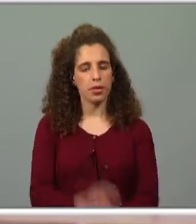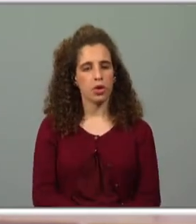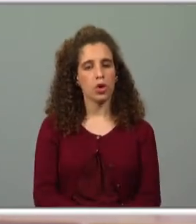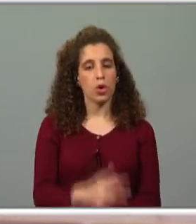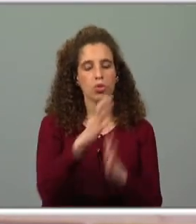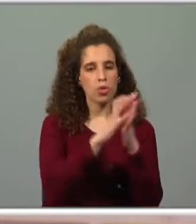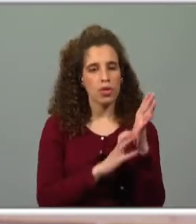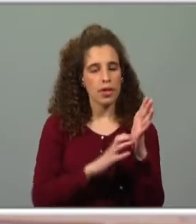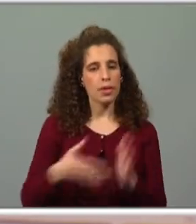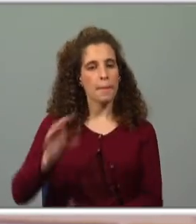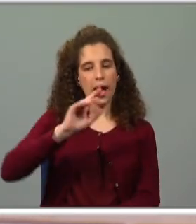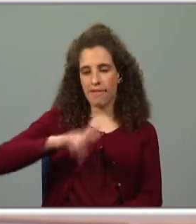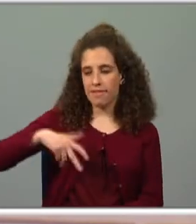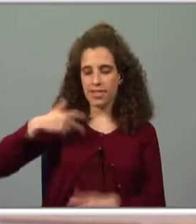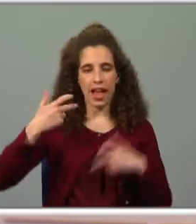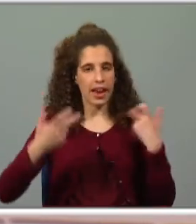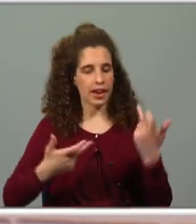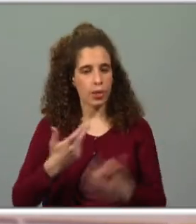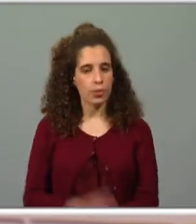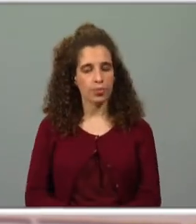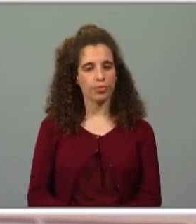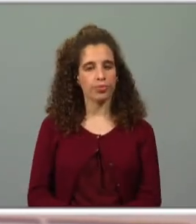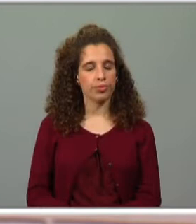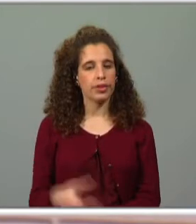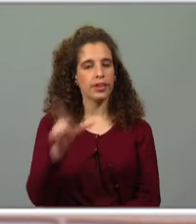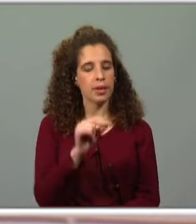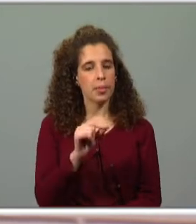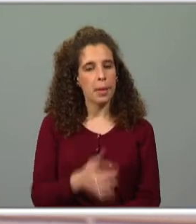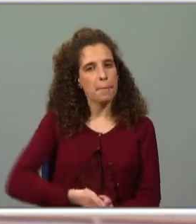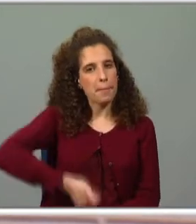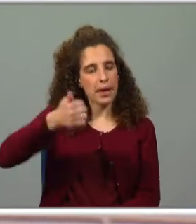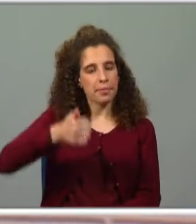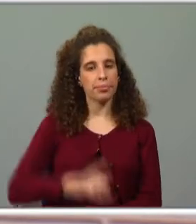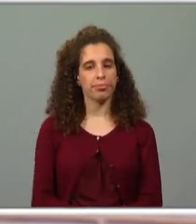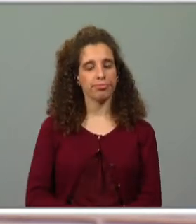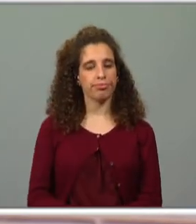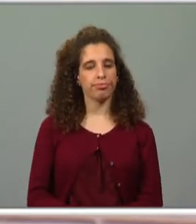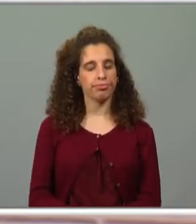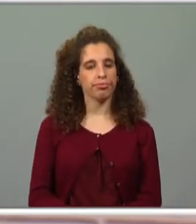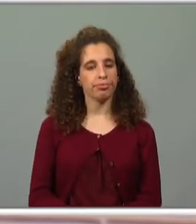nosso teste ficar mais rico aqui também um pouquinho melhor e vamos então 我們的測試在這裡也變得更豐富好一點然後我們走吧